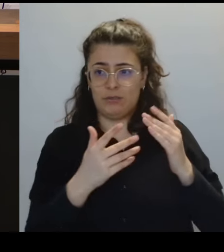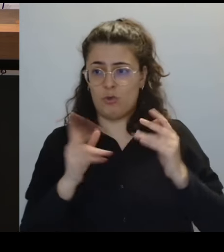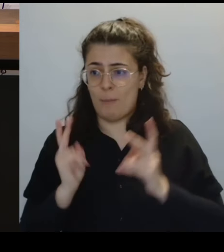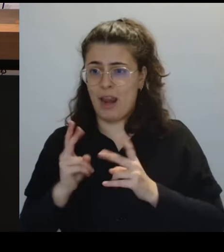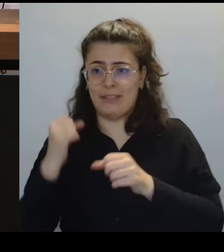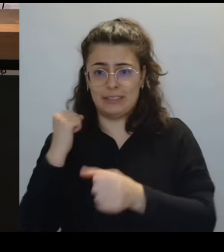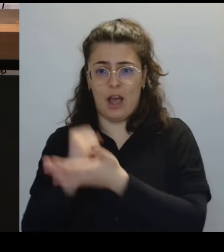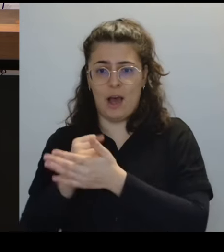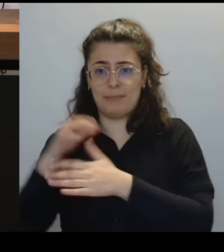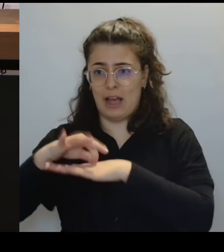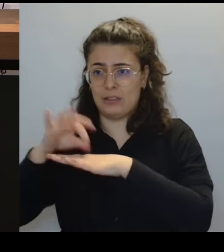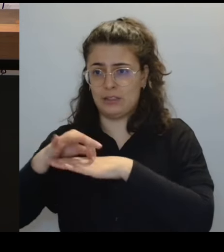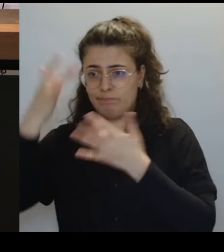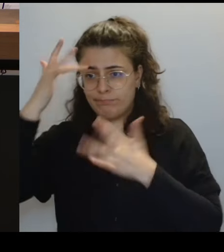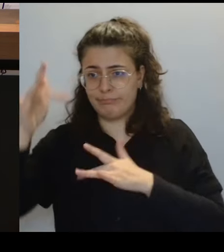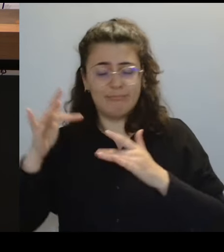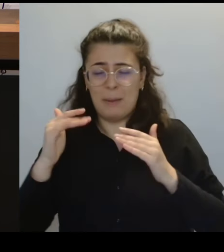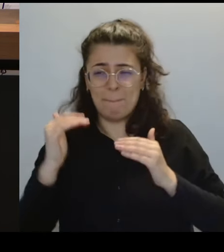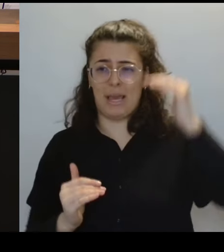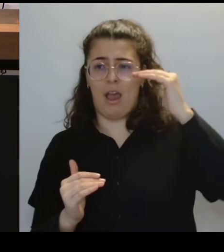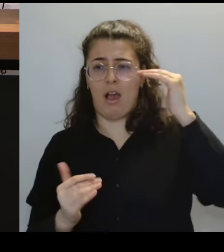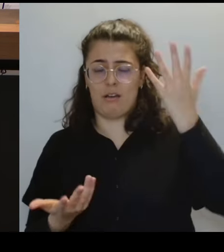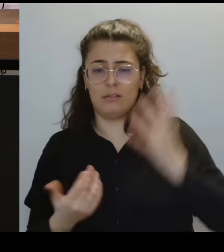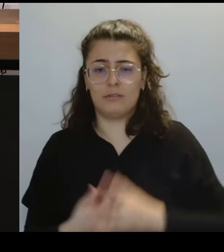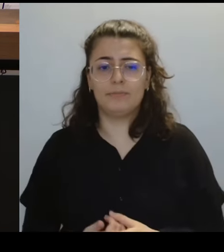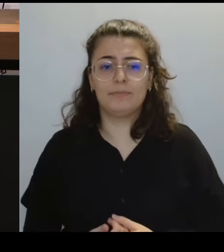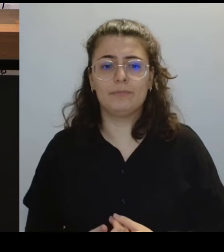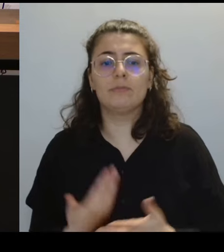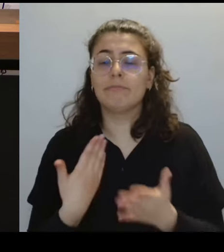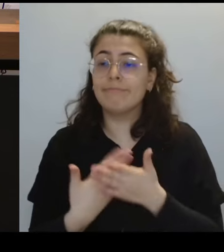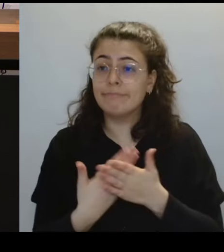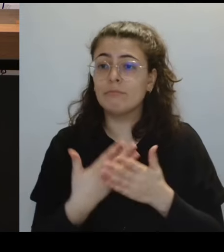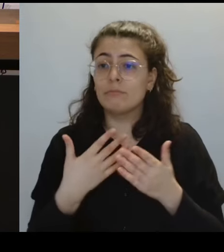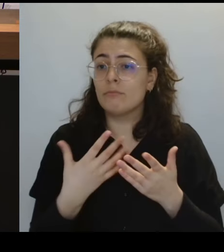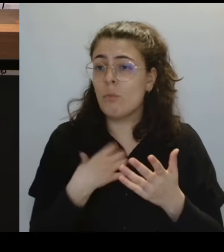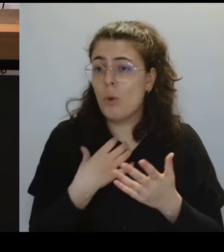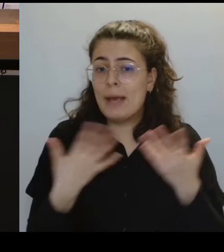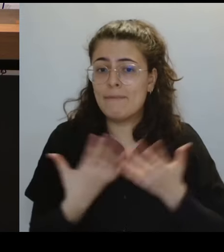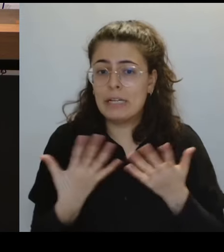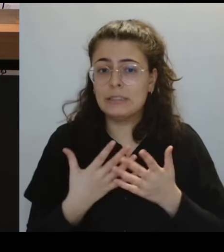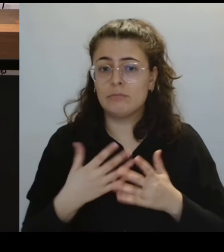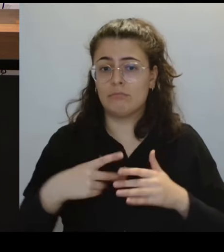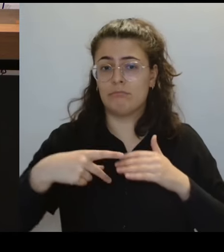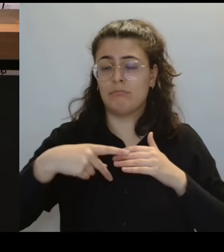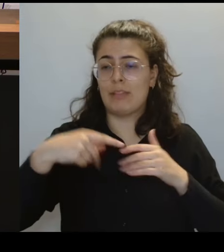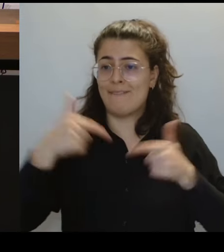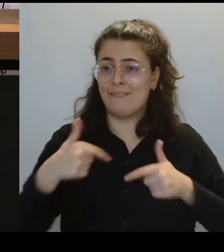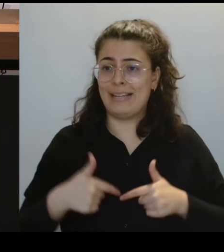Das hat zur Folge, dass Pflegekräfte gerade einmal die Essens- und Medikamentenausgabe, sowie das Scannen auf